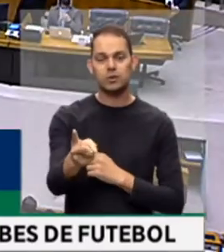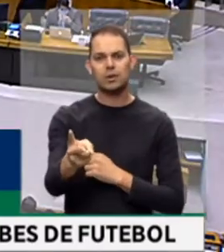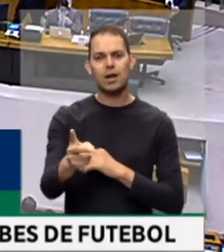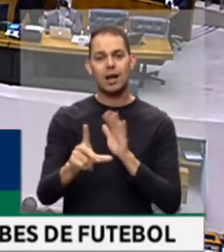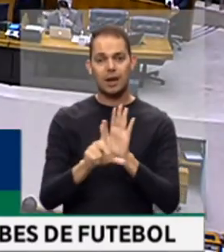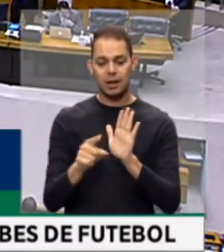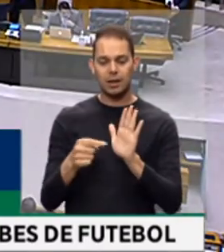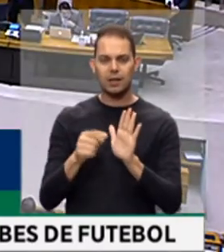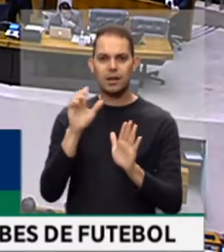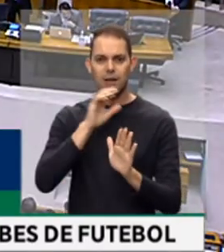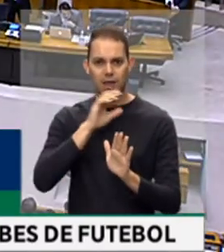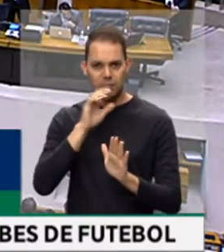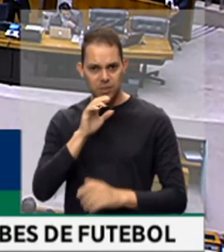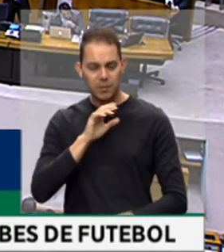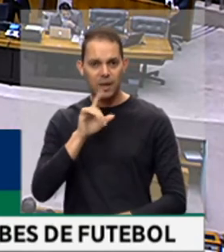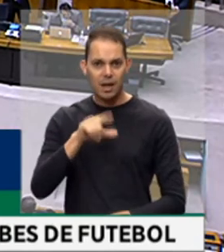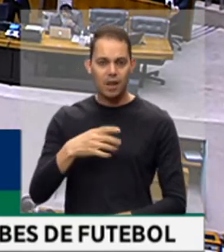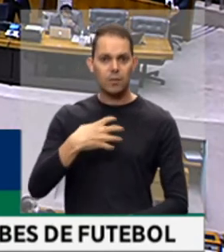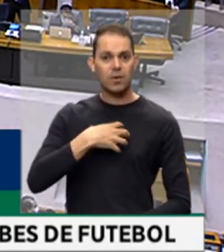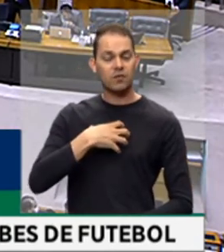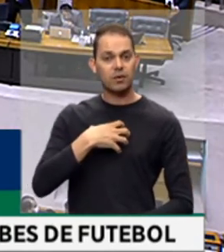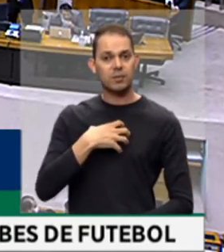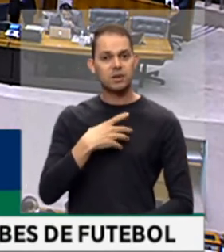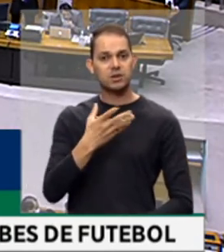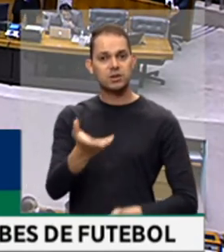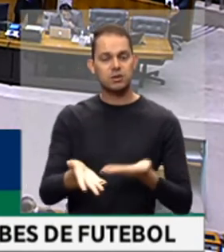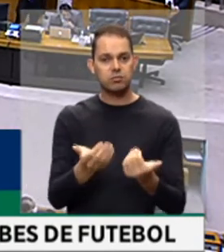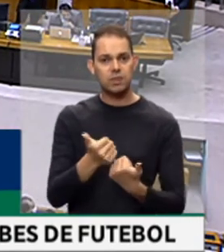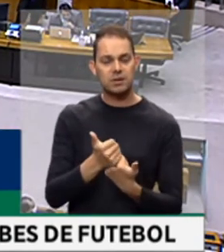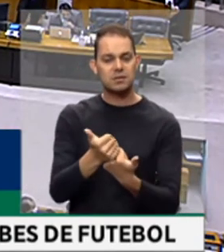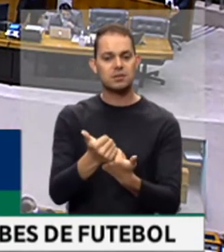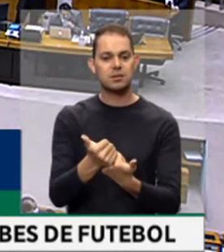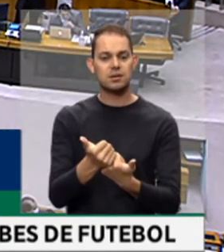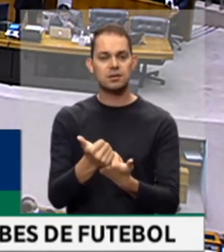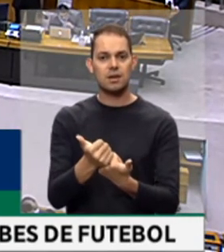REVOGAÇÃO SIGNIFICA QUE O QUE ESTÁ NA LEI VAI SER MANTIDO. E O QUE ESTÁ NA LEI,